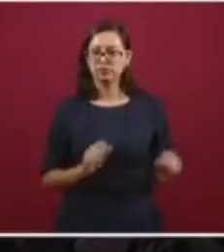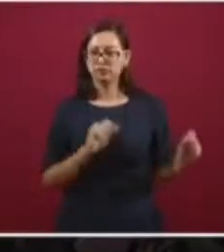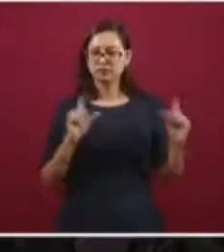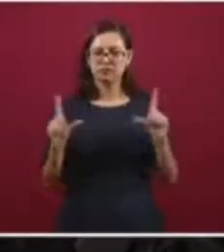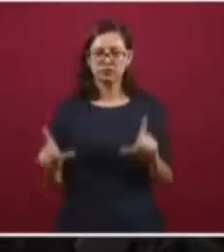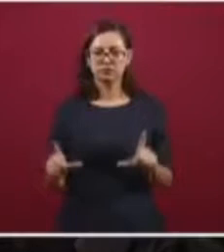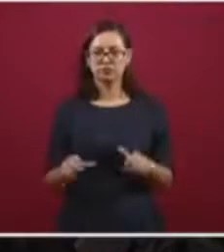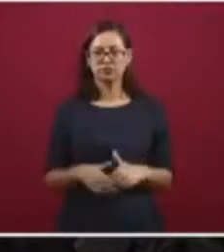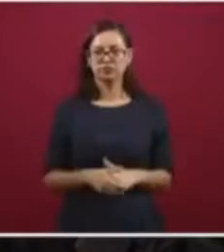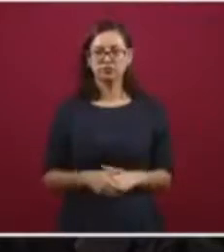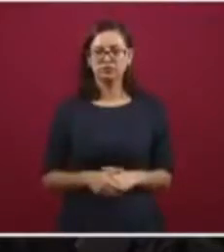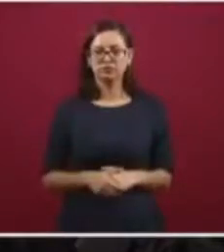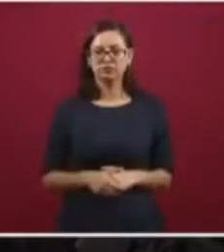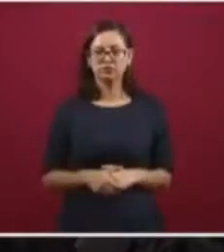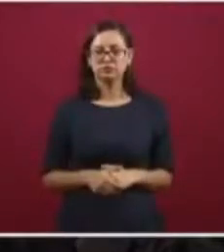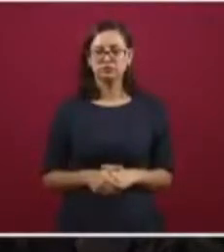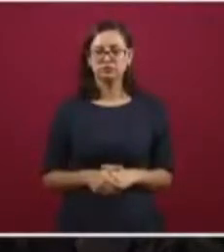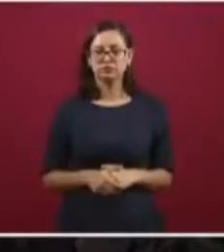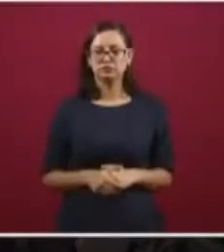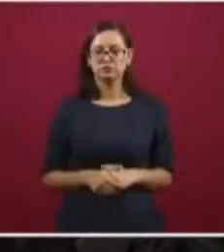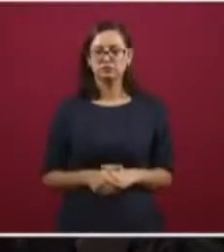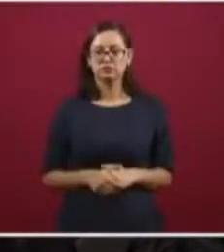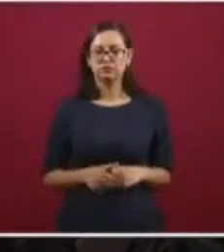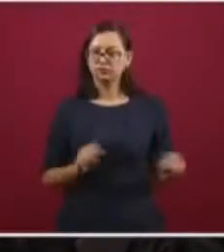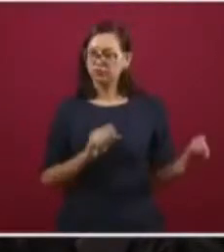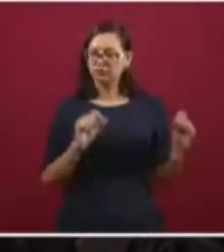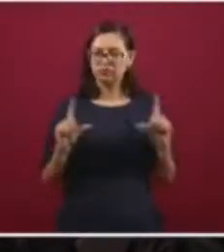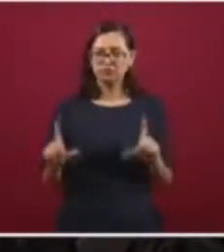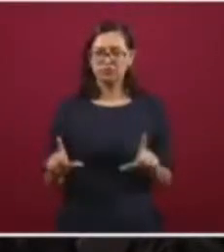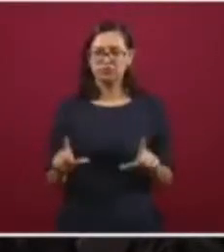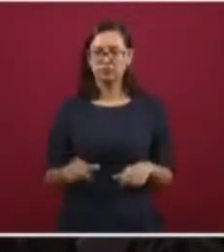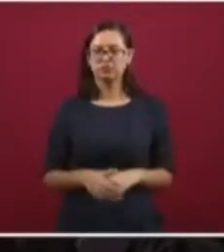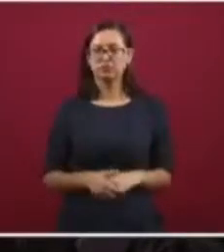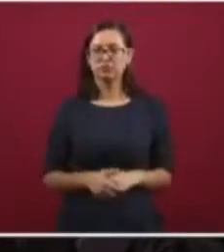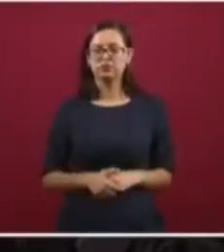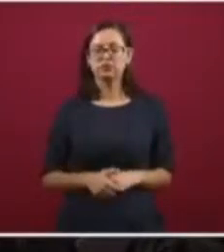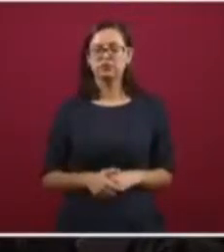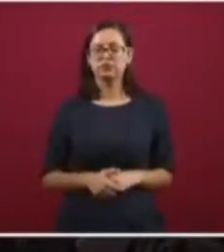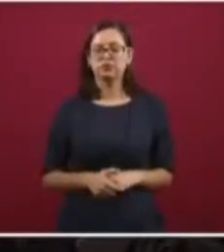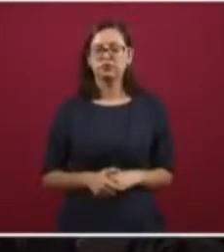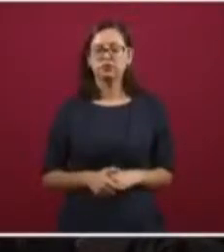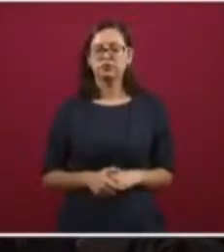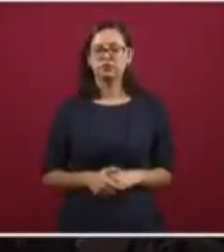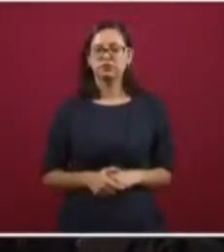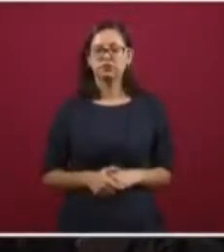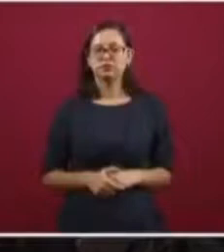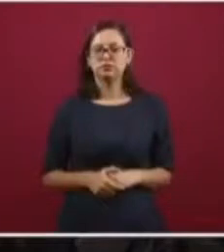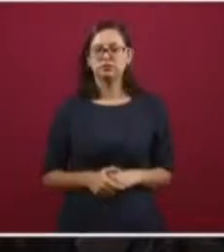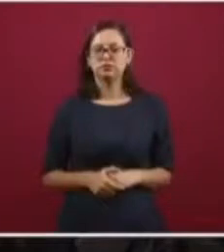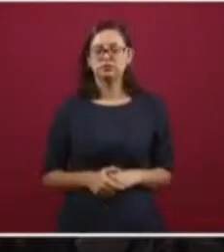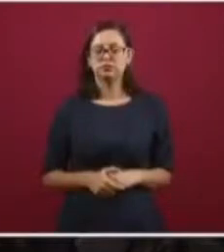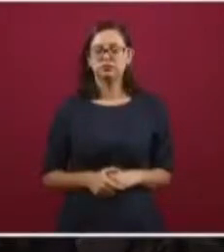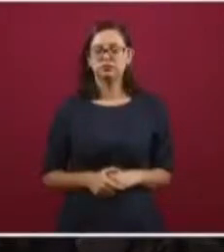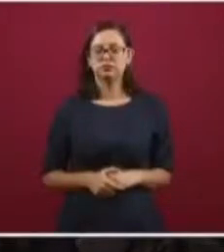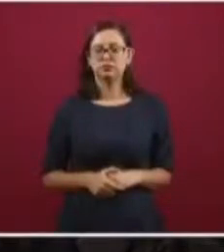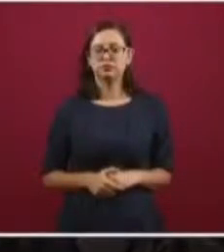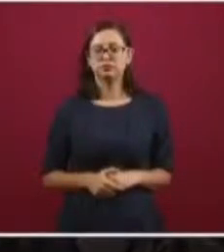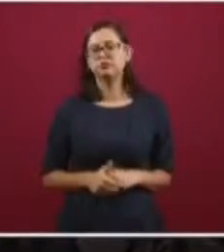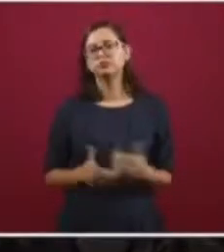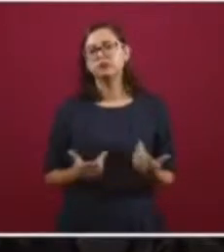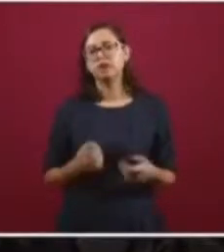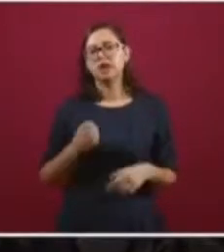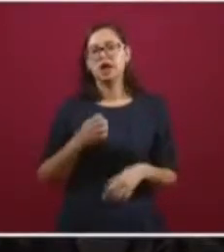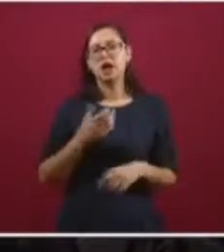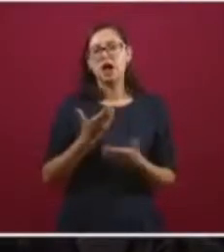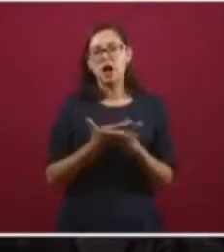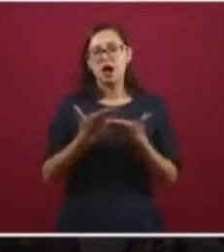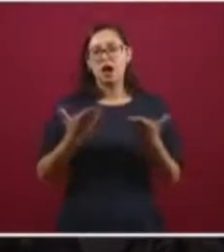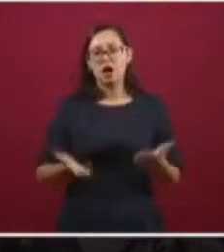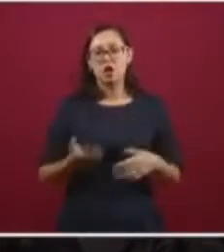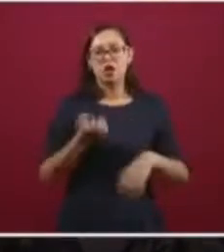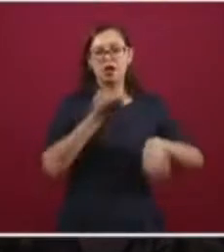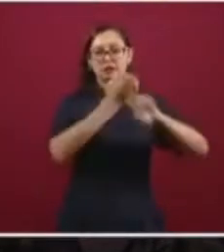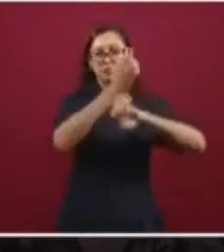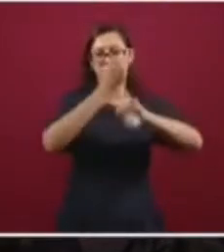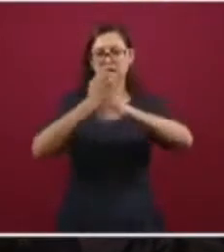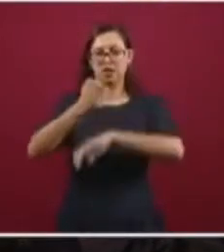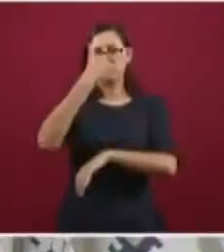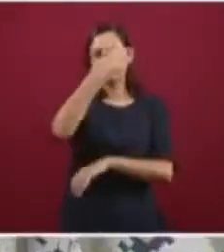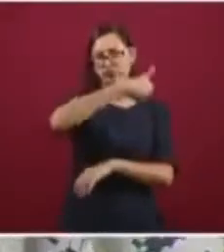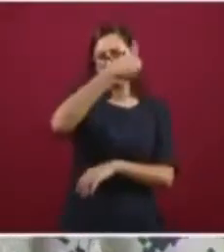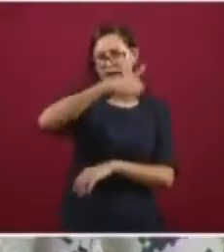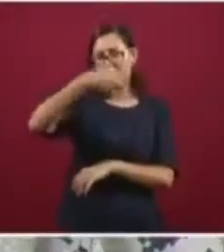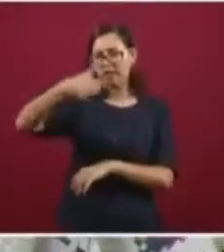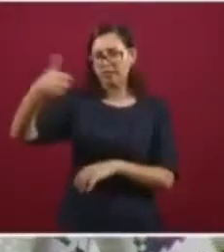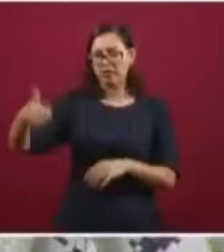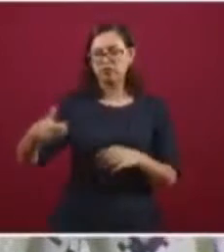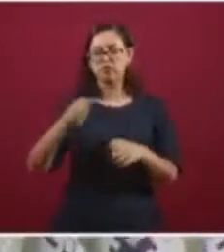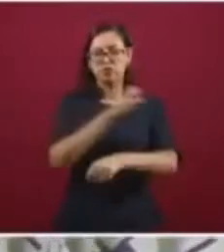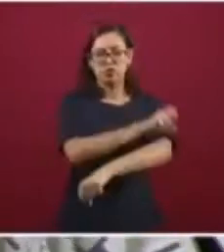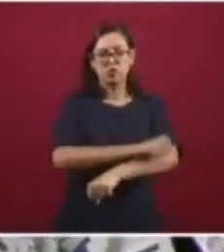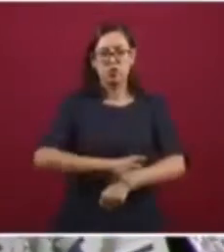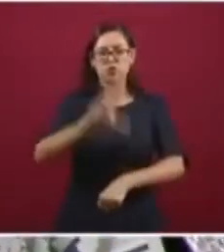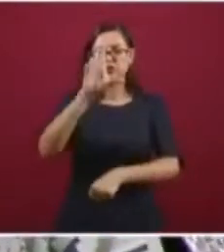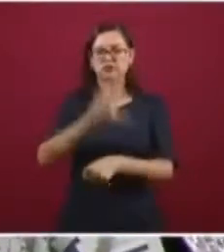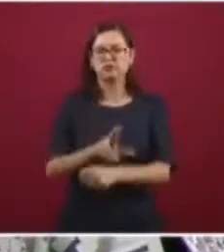Bueno, ahora voy a ir mostrando por cada uno de los estados cuántas coordinaciones territoriales,